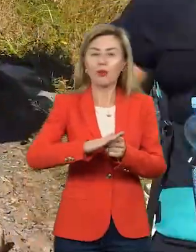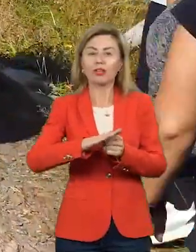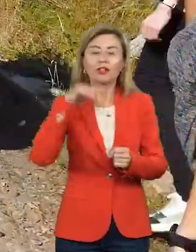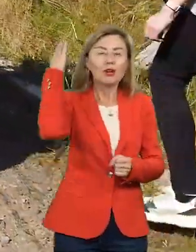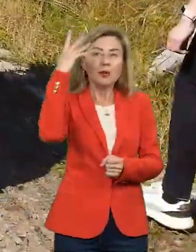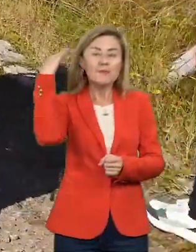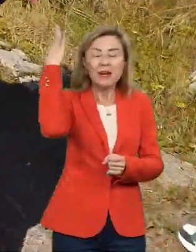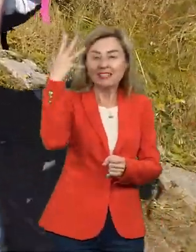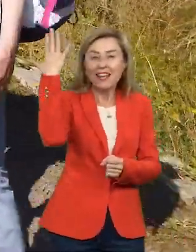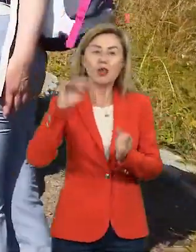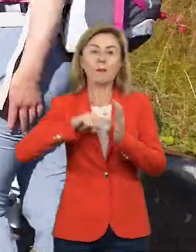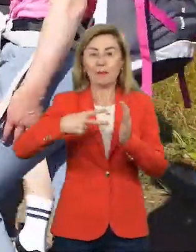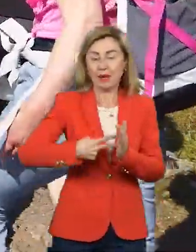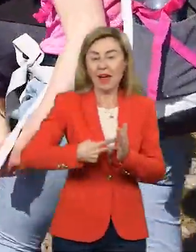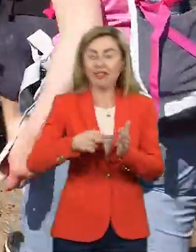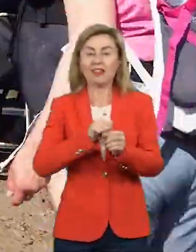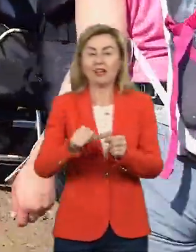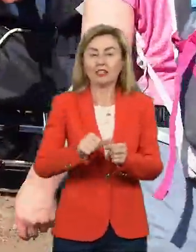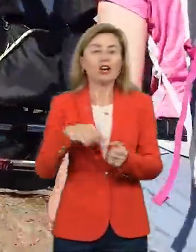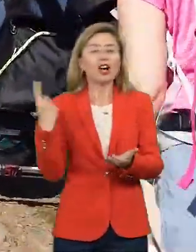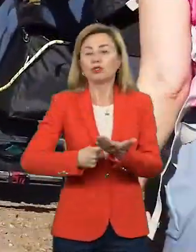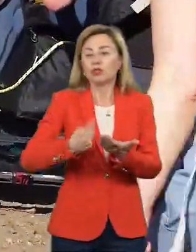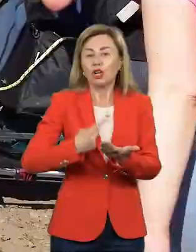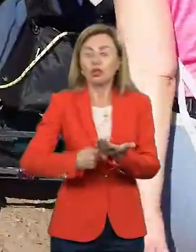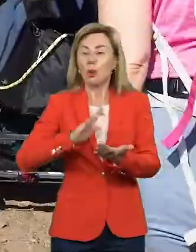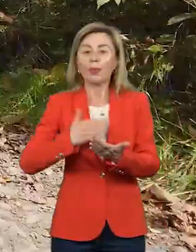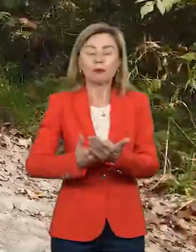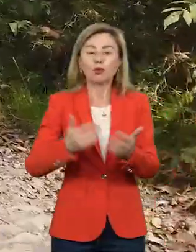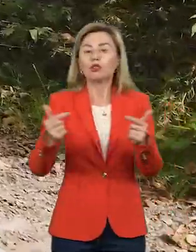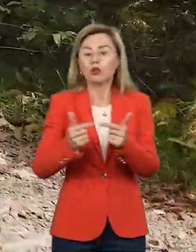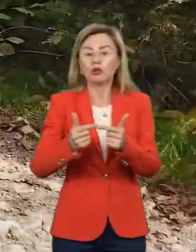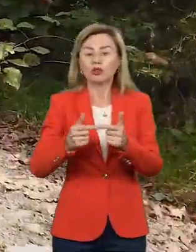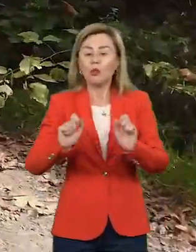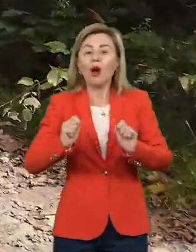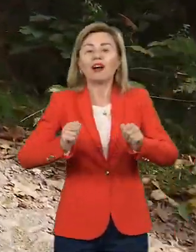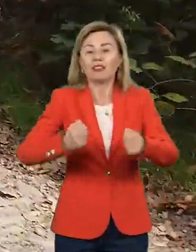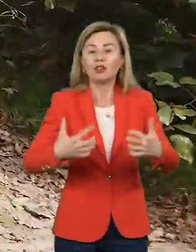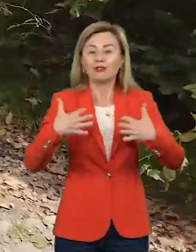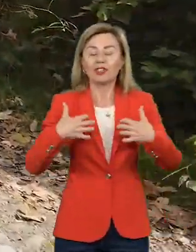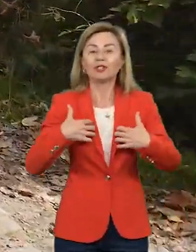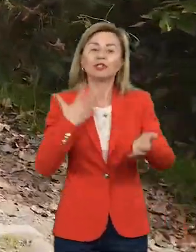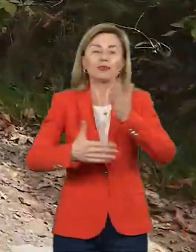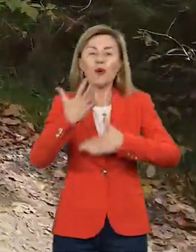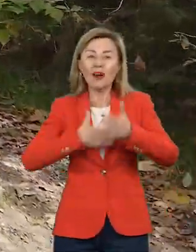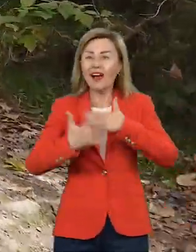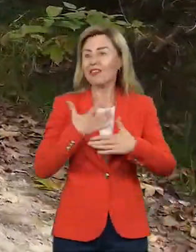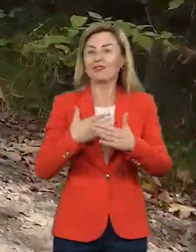A często są to marzenia o aktywnym życiu, o czerpaniu radości z walorów Dolnego Śląska.